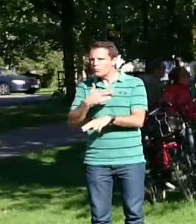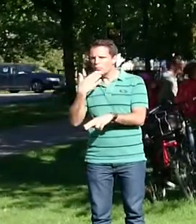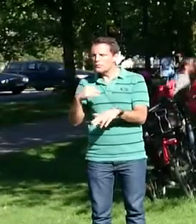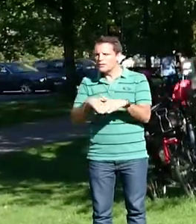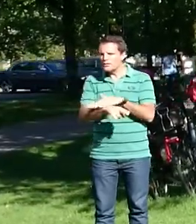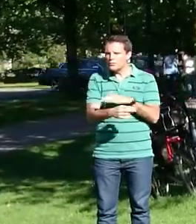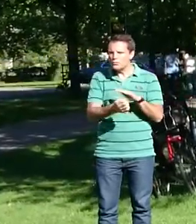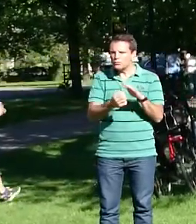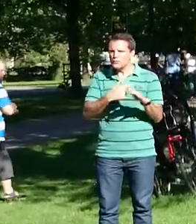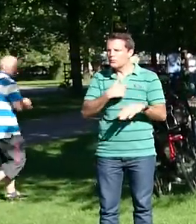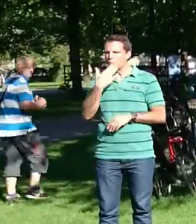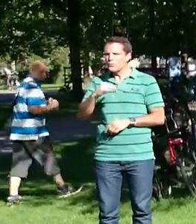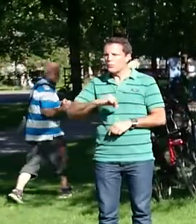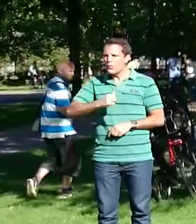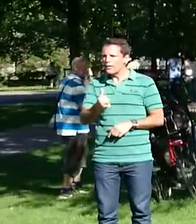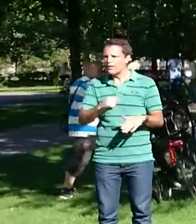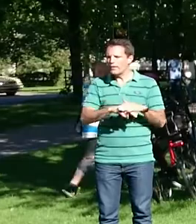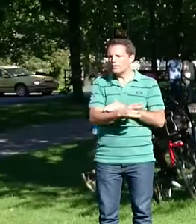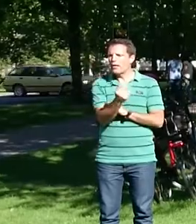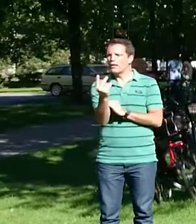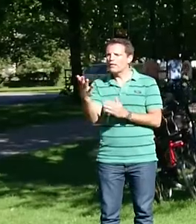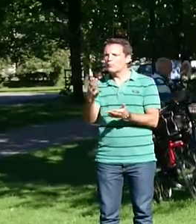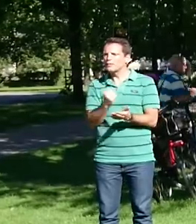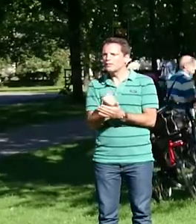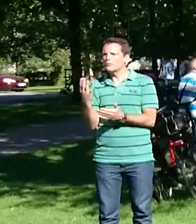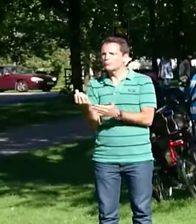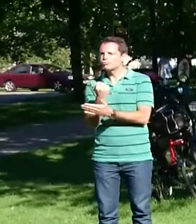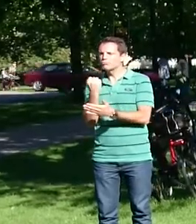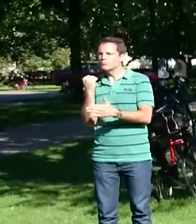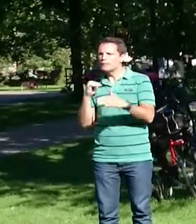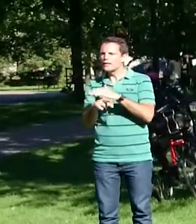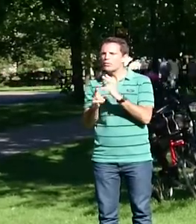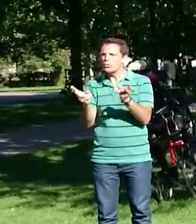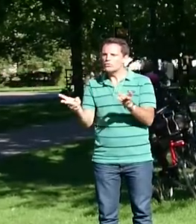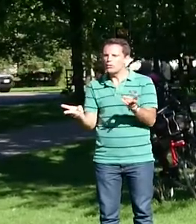För vi kom inte in själva, utan det var andra partier som kom in, runt om i Europa,